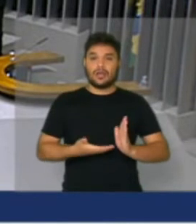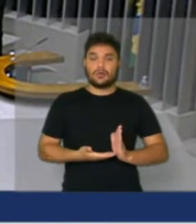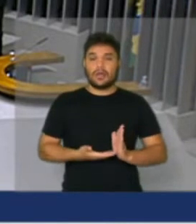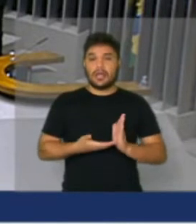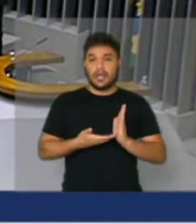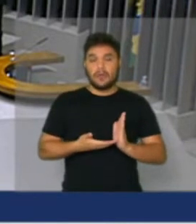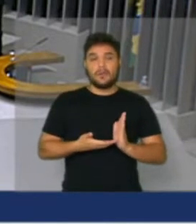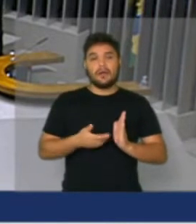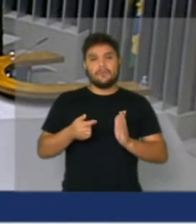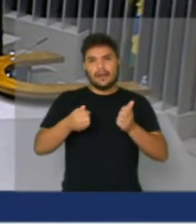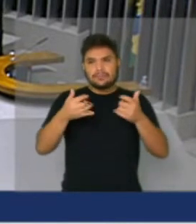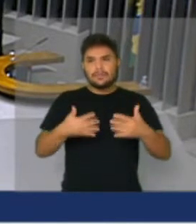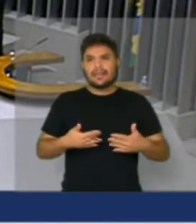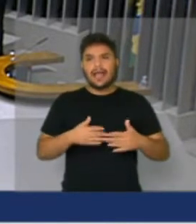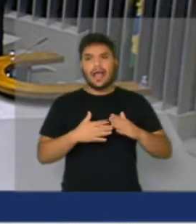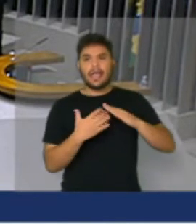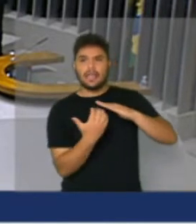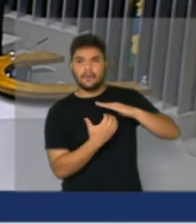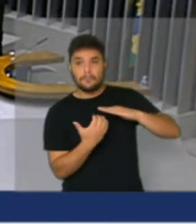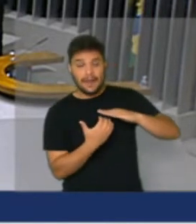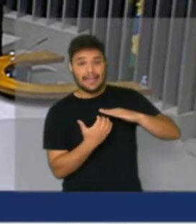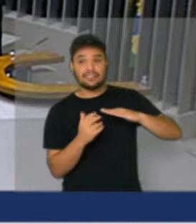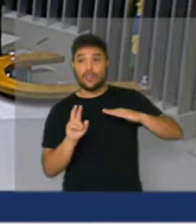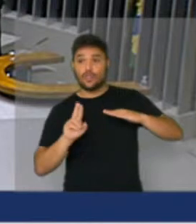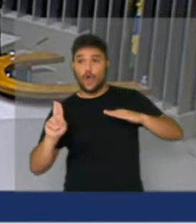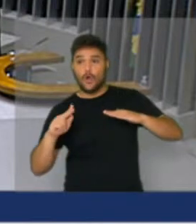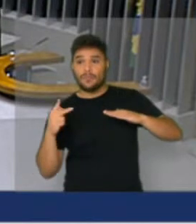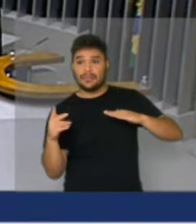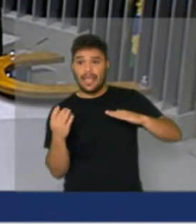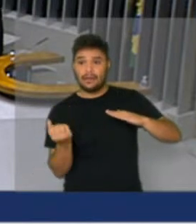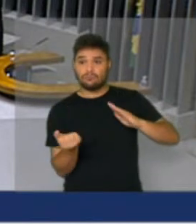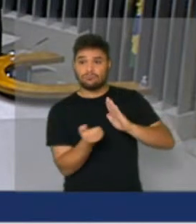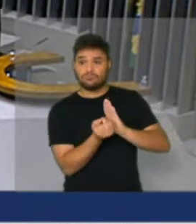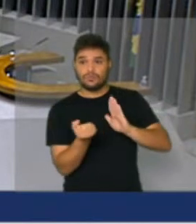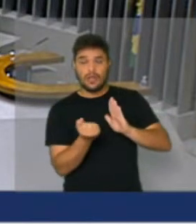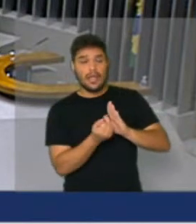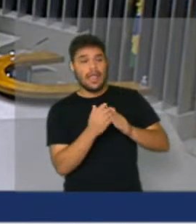SEDIADAS NO EXTERIOR, EM OFFSHORES. ESTE É O PRIMEIRO ITEM DA PAUTA QUE ESTÁ SENDO APRECIADO. É O REQUERIMENTO